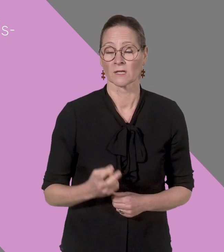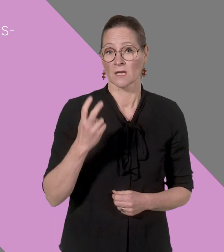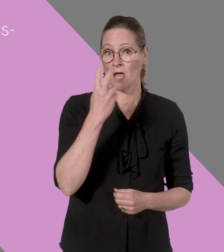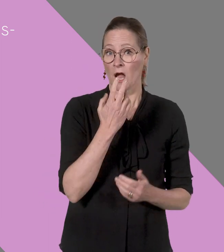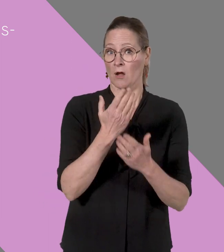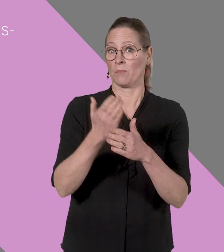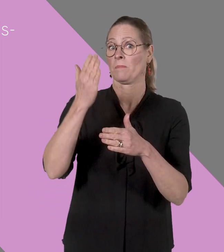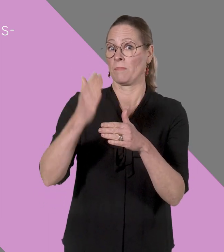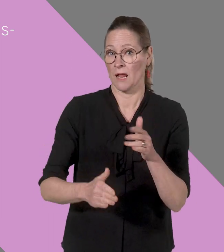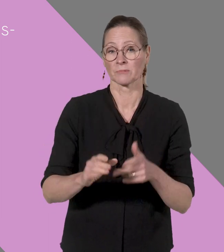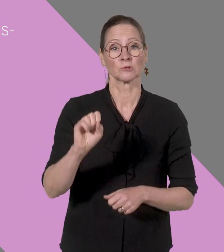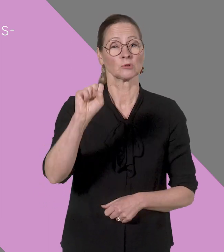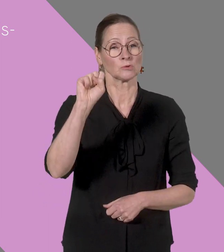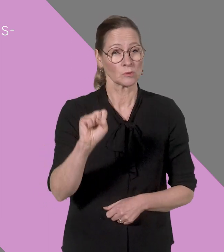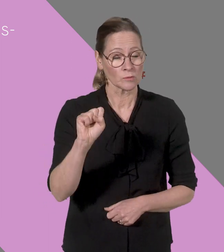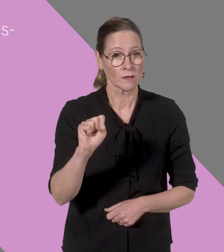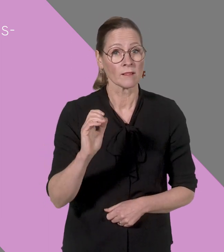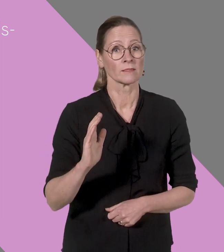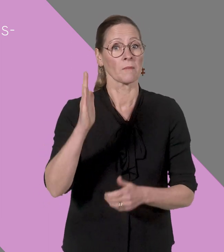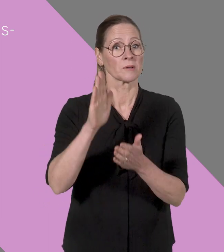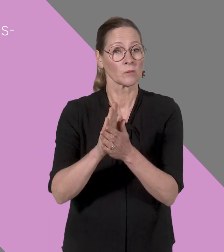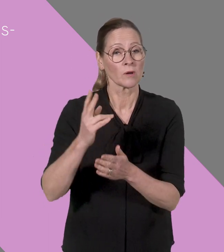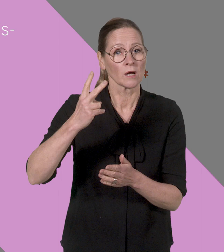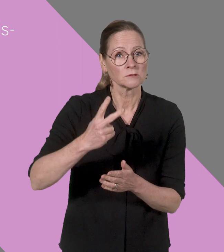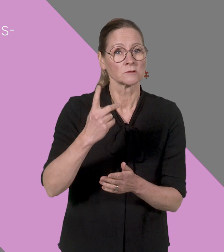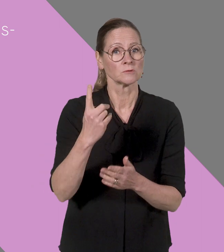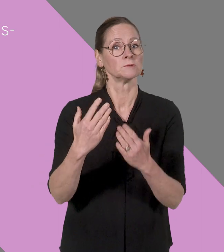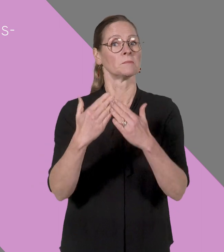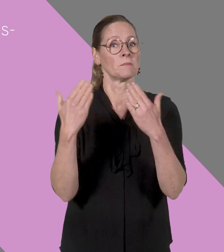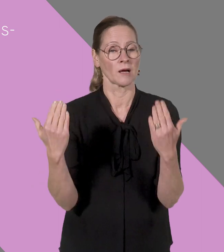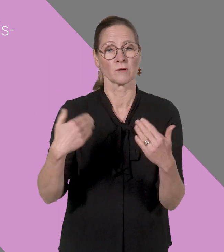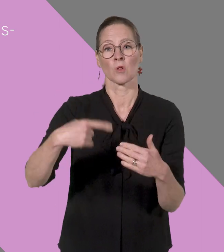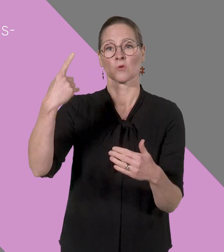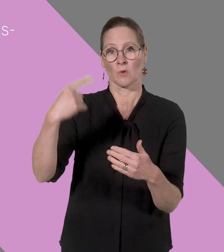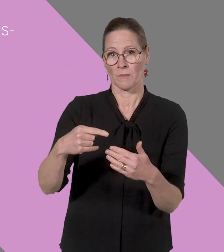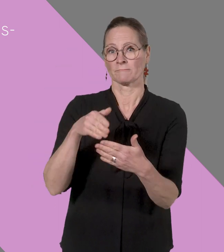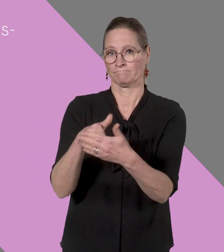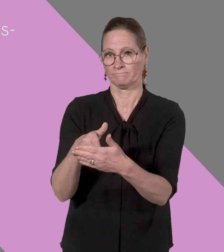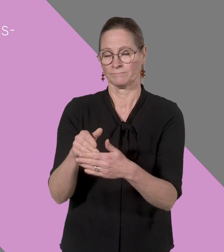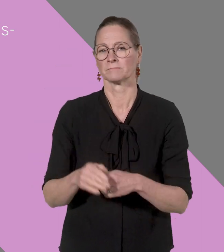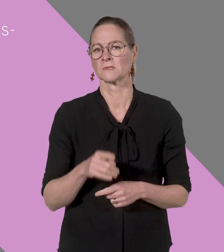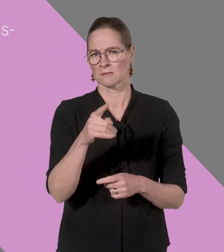Haku päättyy sunnuntaina 21.1.2024 klo 22.00, -